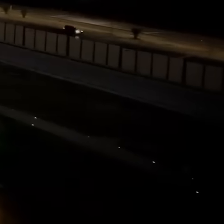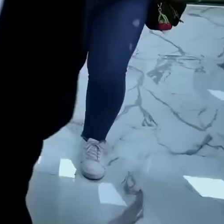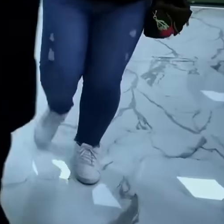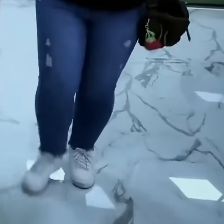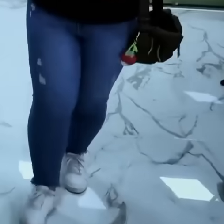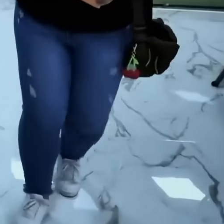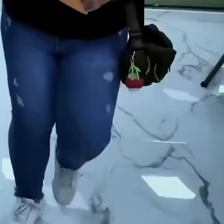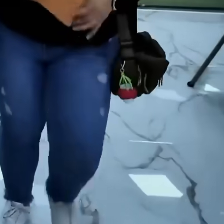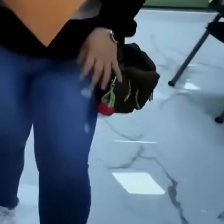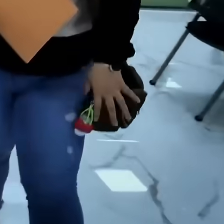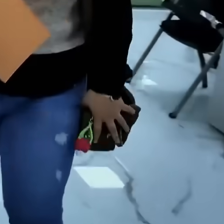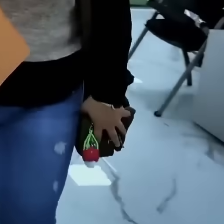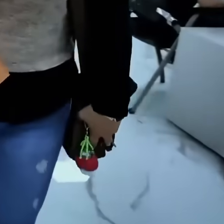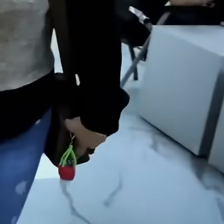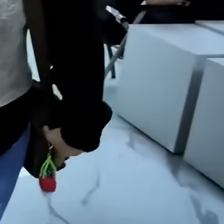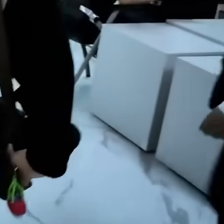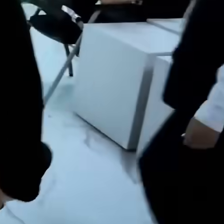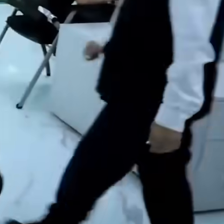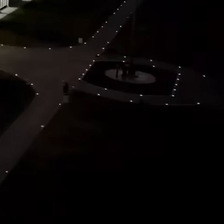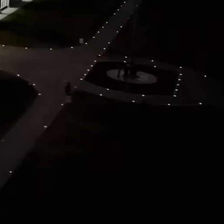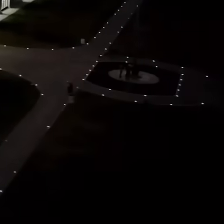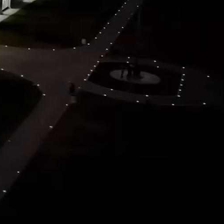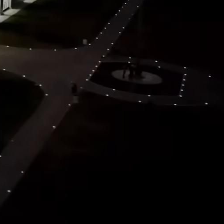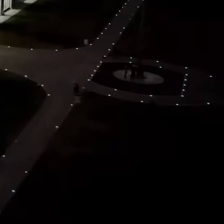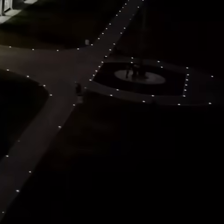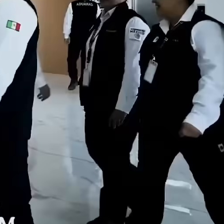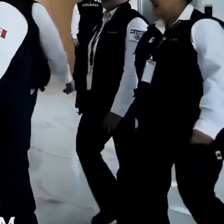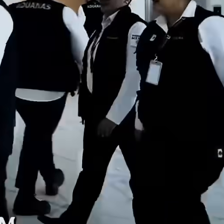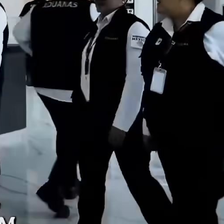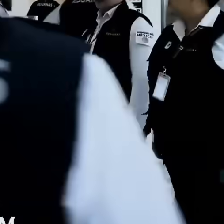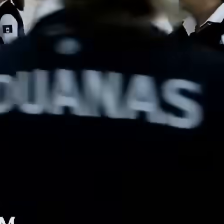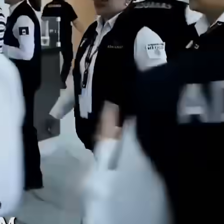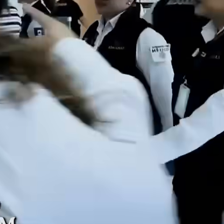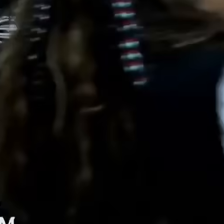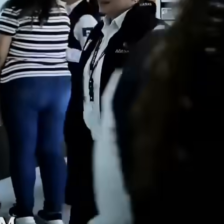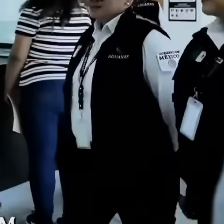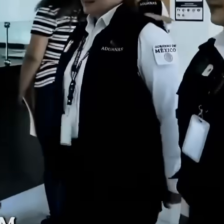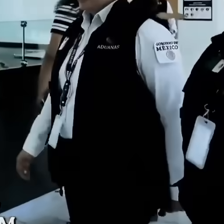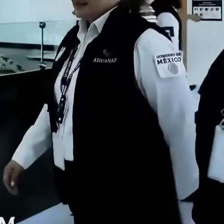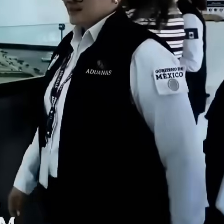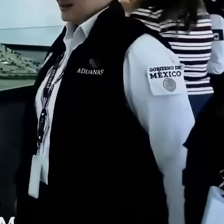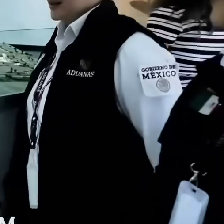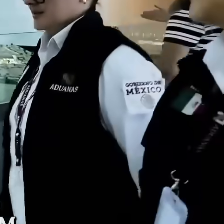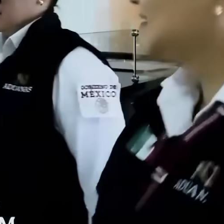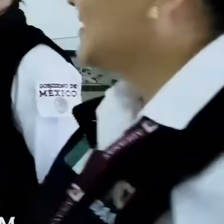área administrativa con un edificio corporativo de seis niveles con una capacidad para 100 personas,